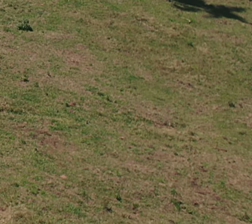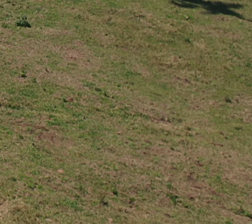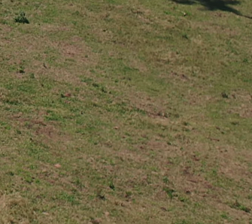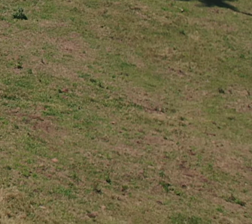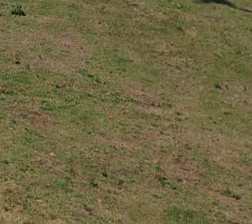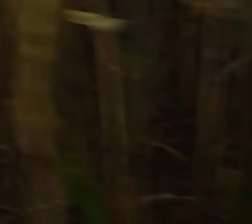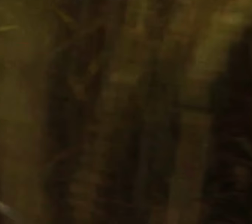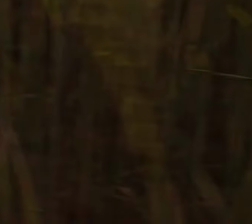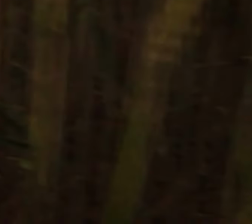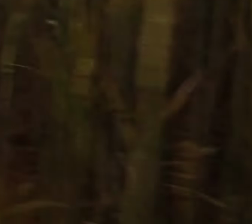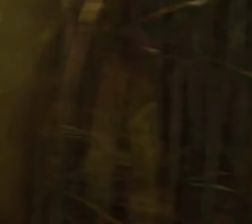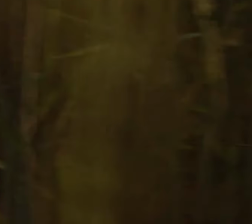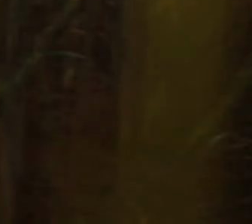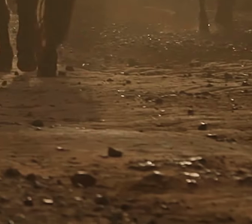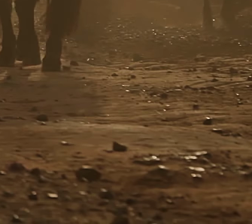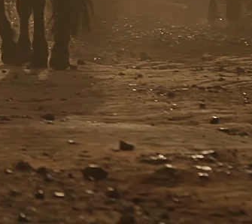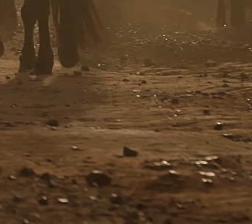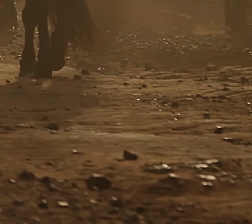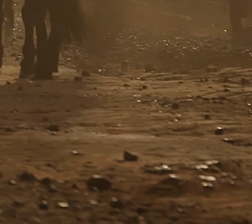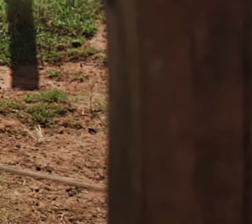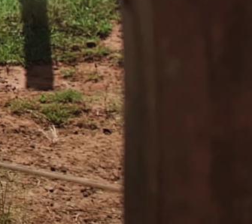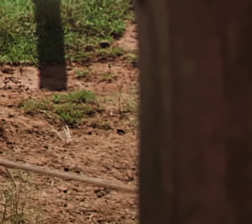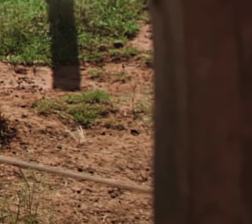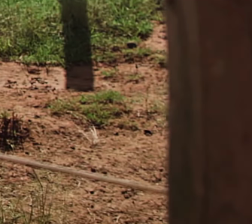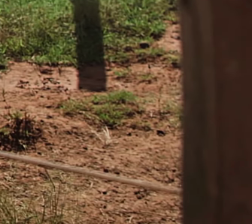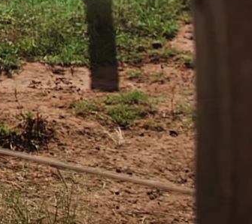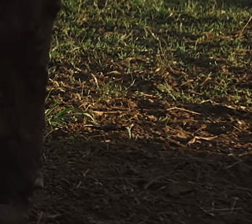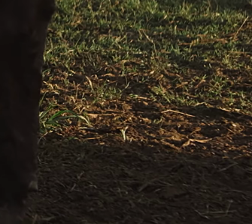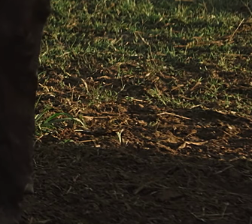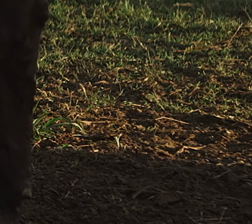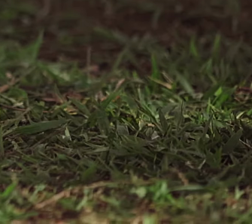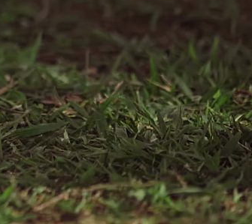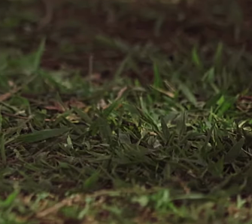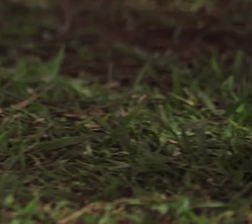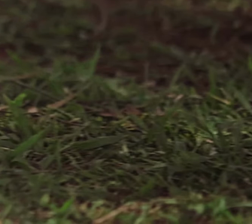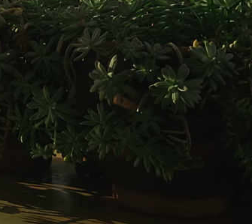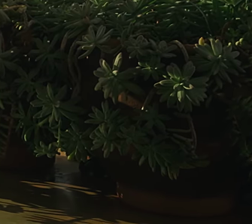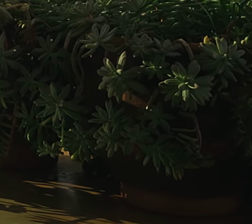Instrumental [Notificação]